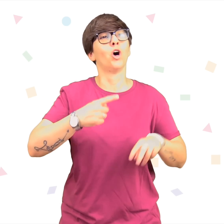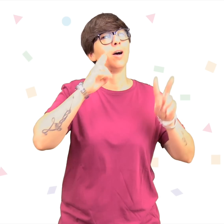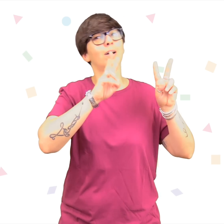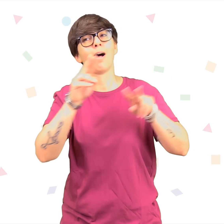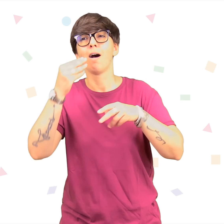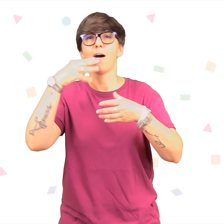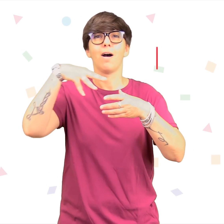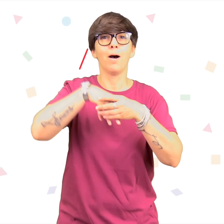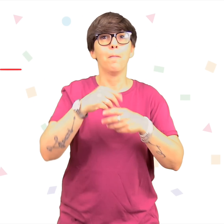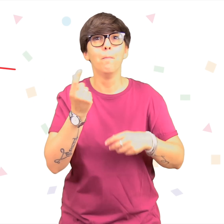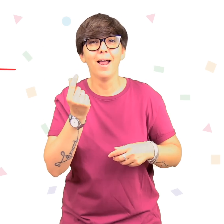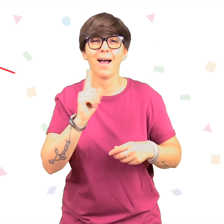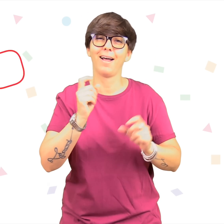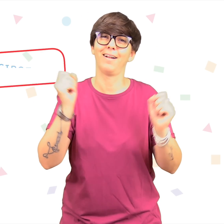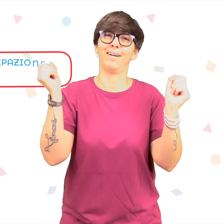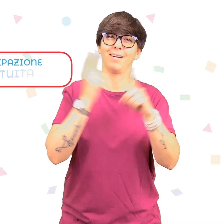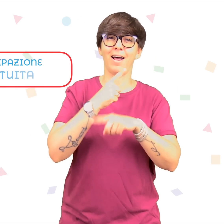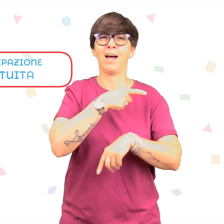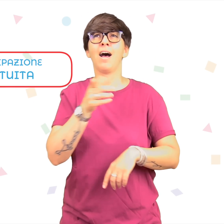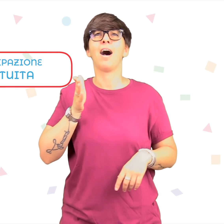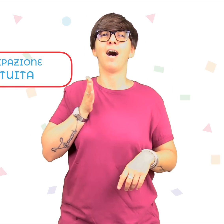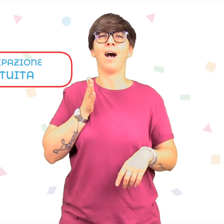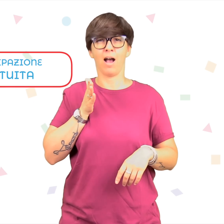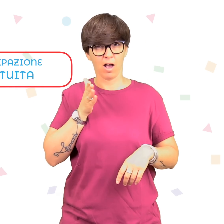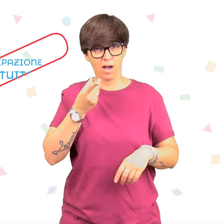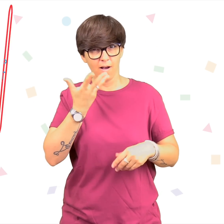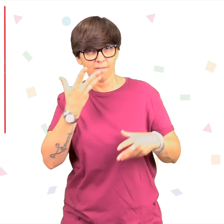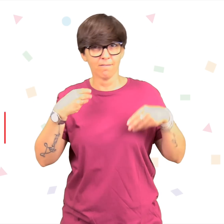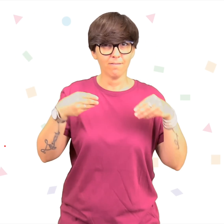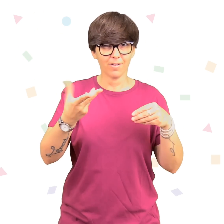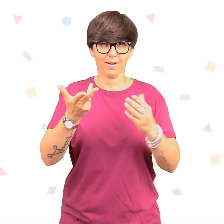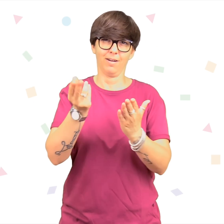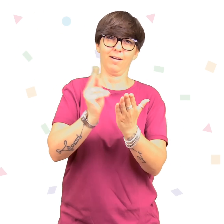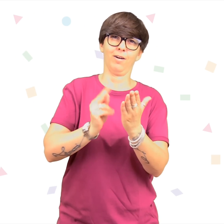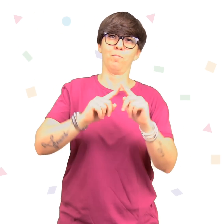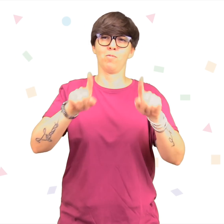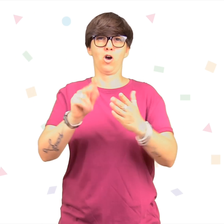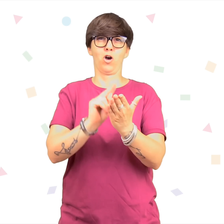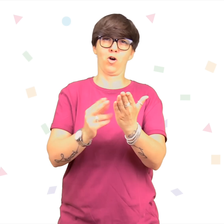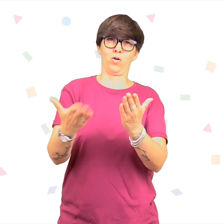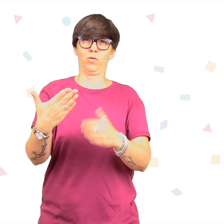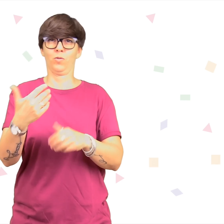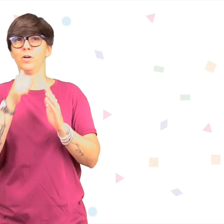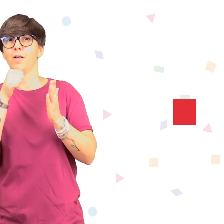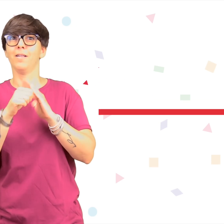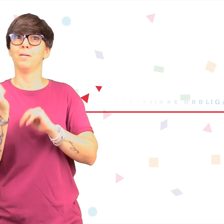Tutta la giornata sarà gratuita, voi dovete solamente prenotarvi mandando il modulo d’iscrizione in allegato a questo indirizzo email: